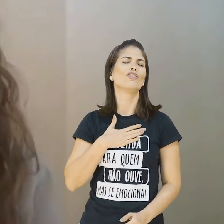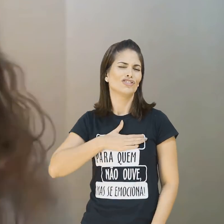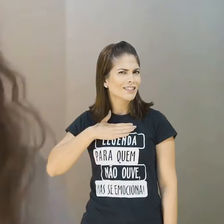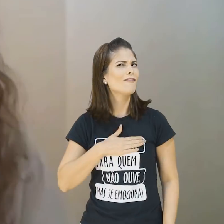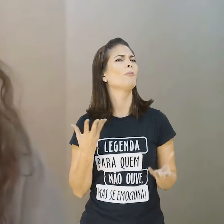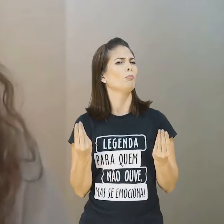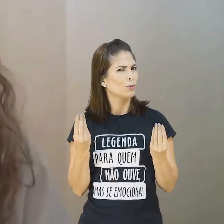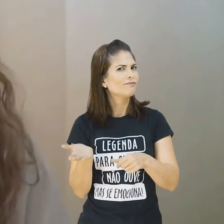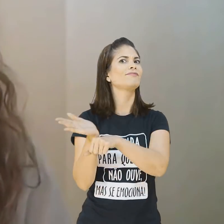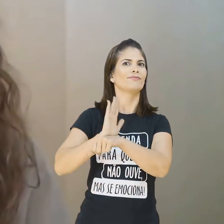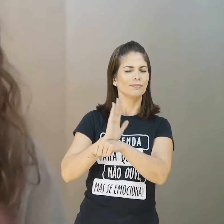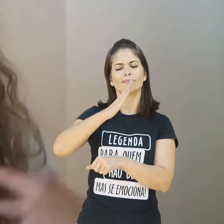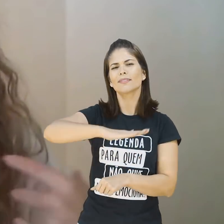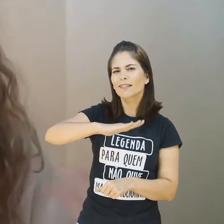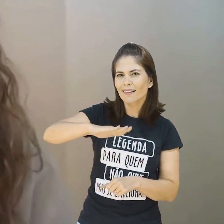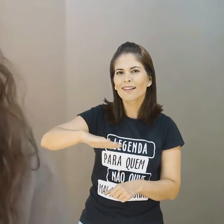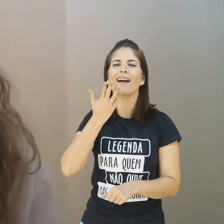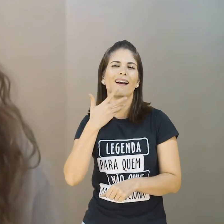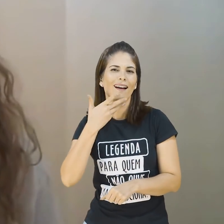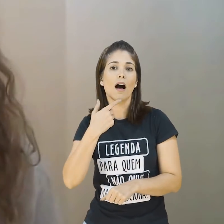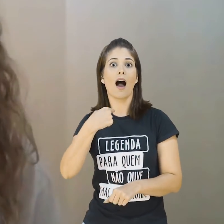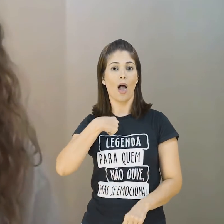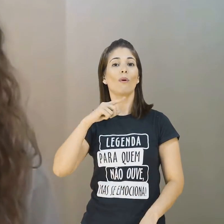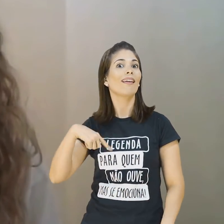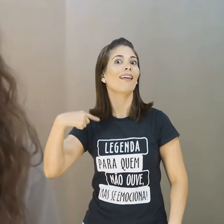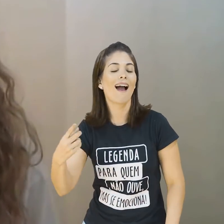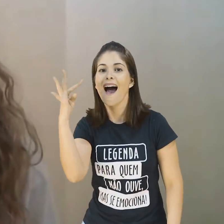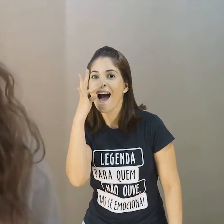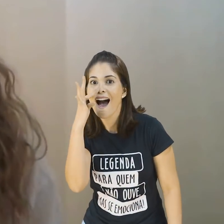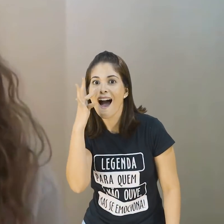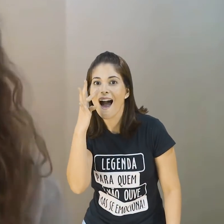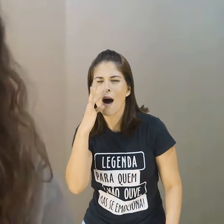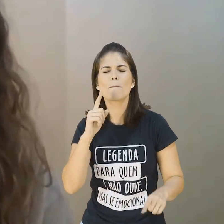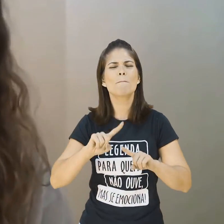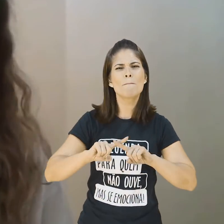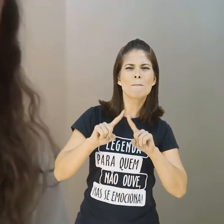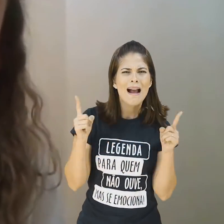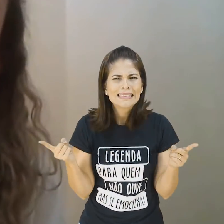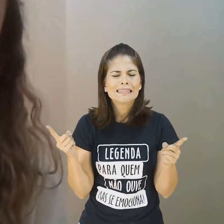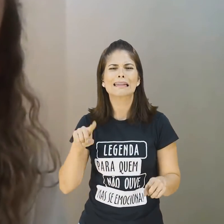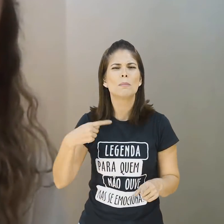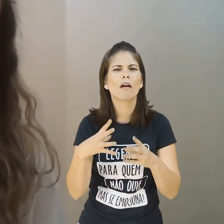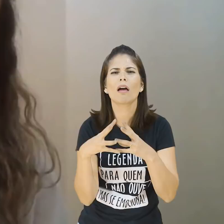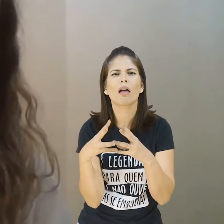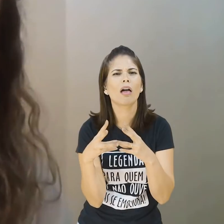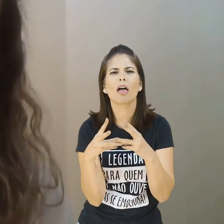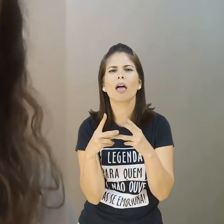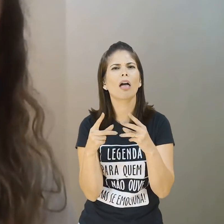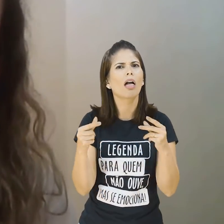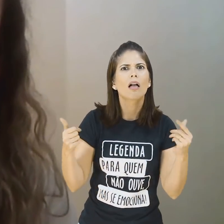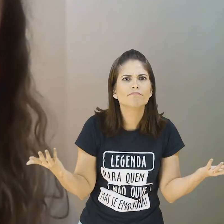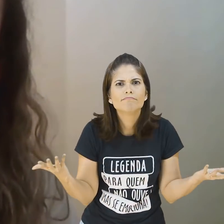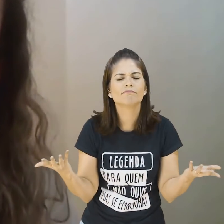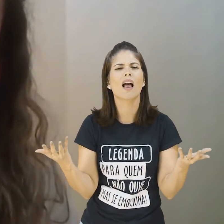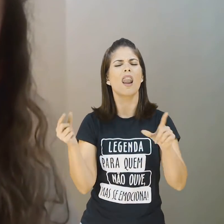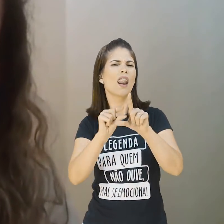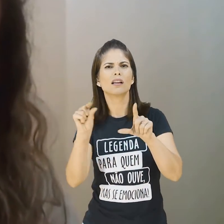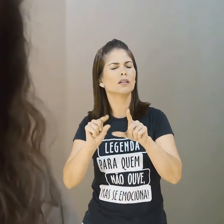eu gostava muito de filmes infantis. Eu ia assistir. Mas depois MORREU!